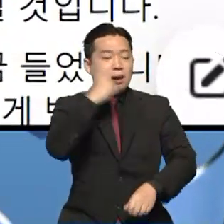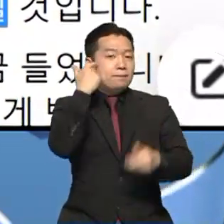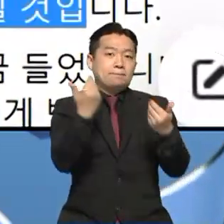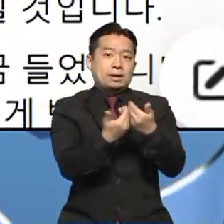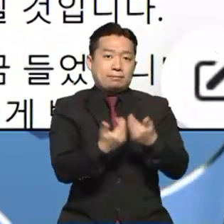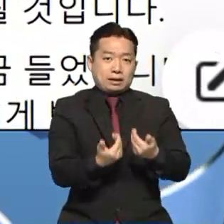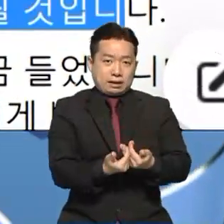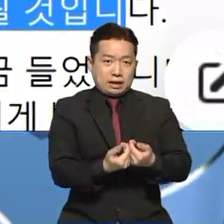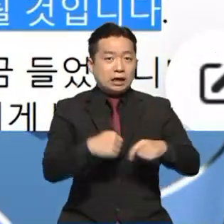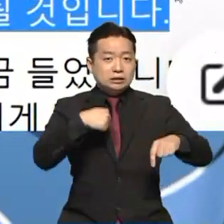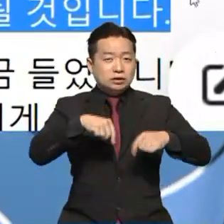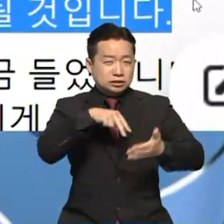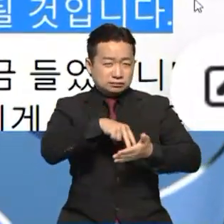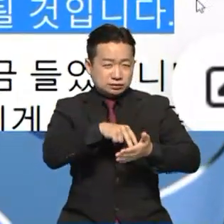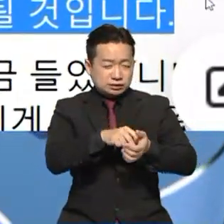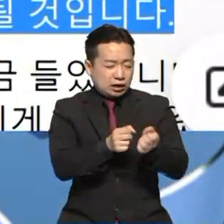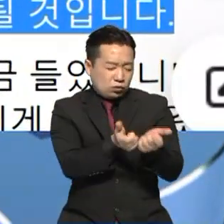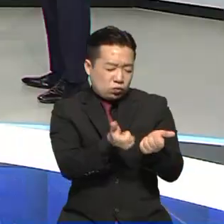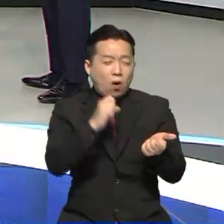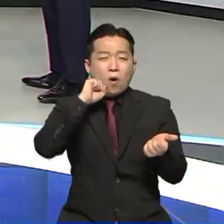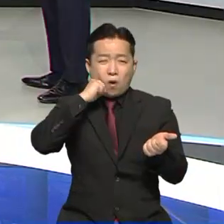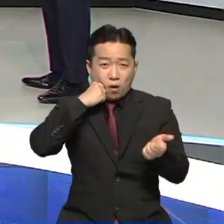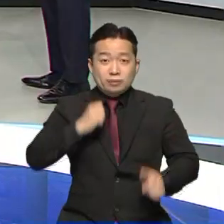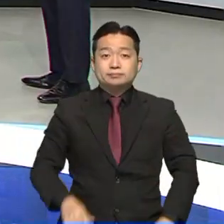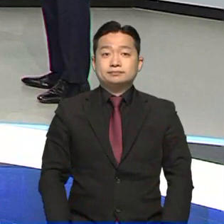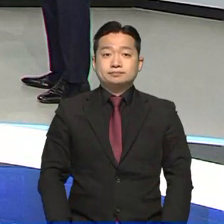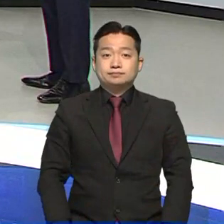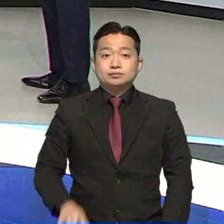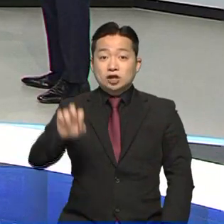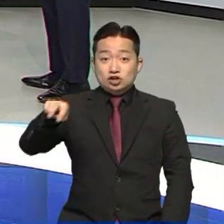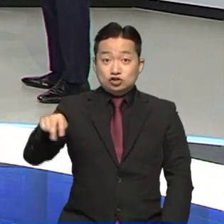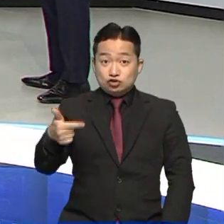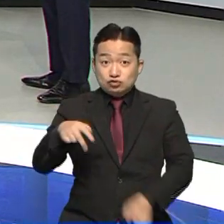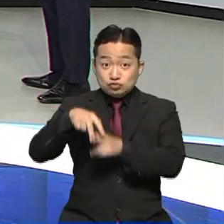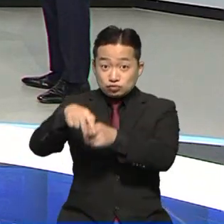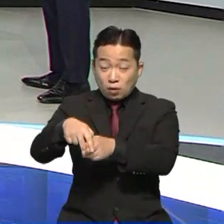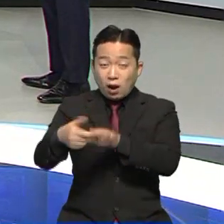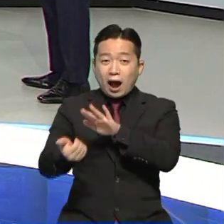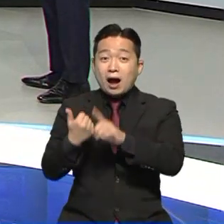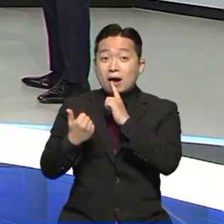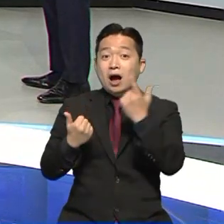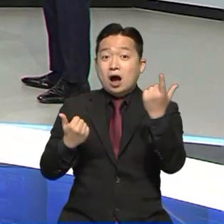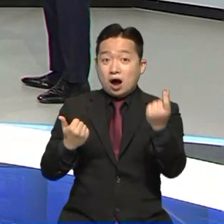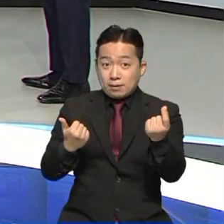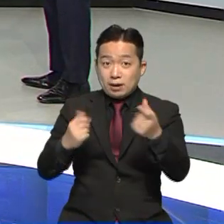상당했었던 겁니다. (앵커) 그리고 이제 윤석열 후보는 앞서도 이야기했지만 국정농단 수사를